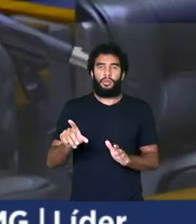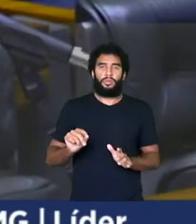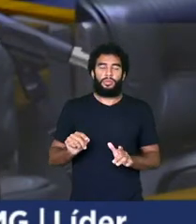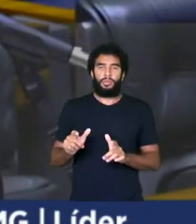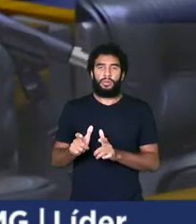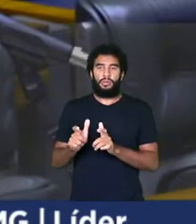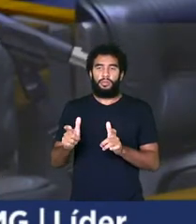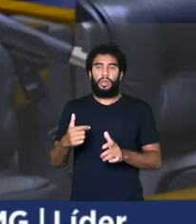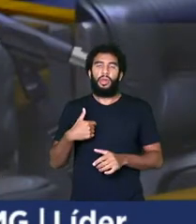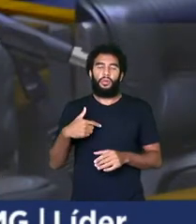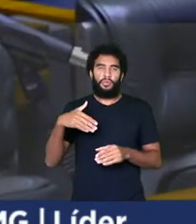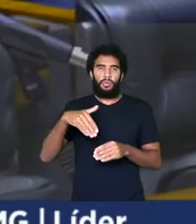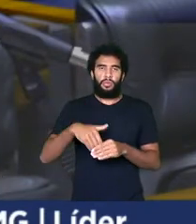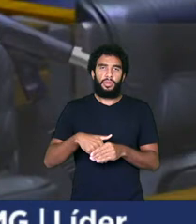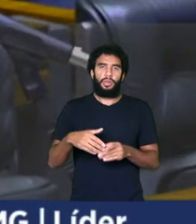SERIA PREJUDICAR. ENTÃO EU